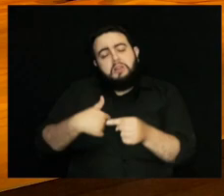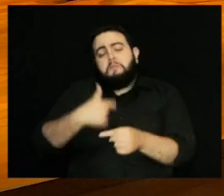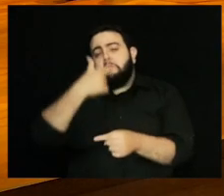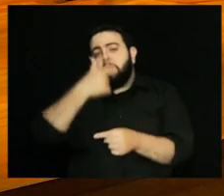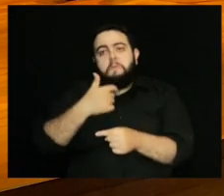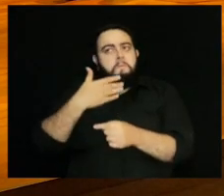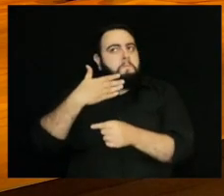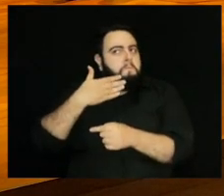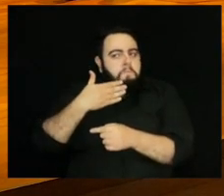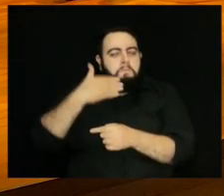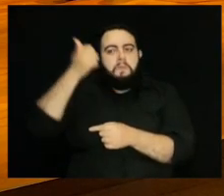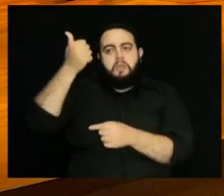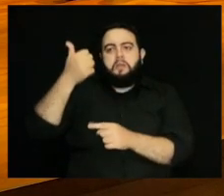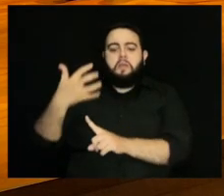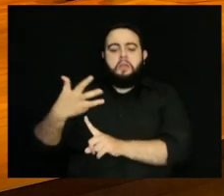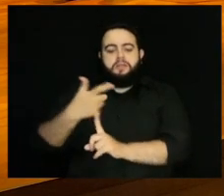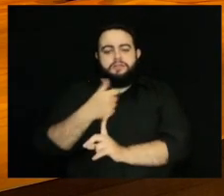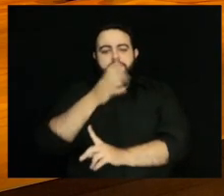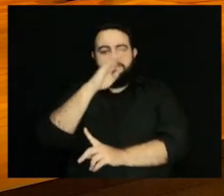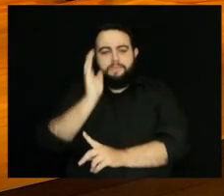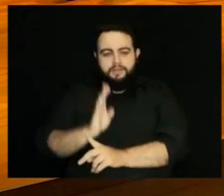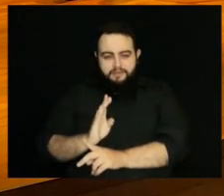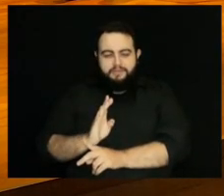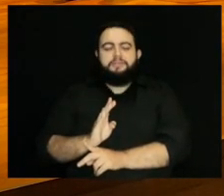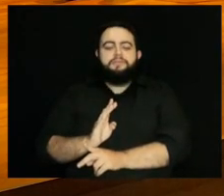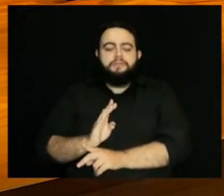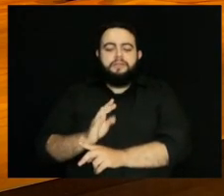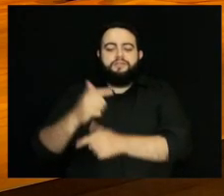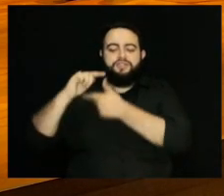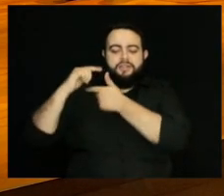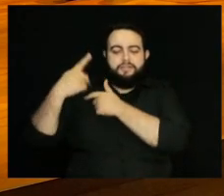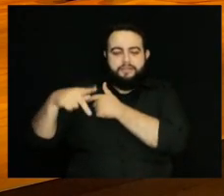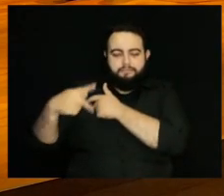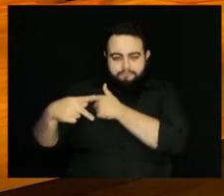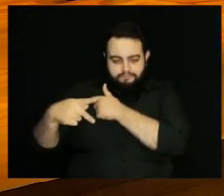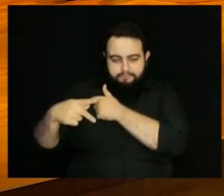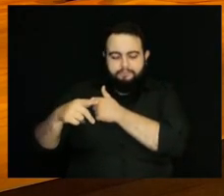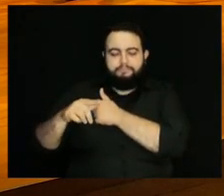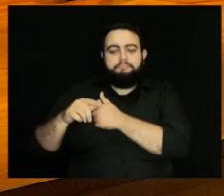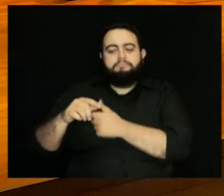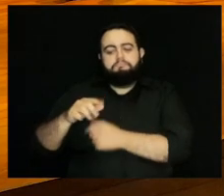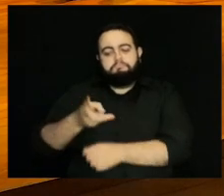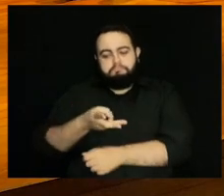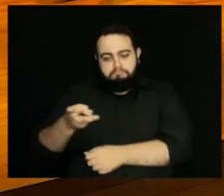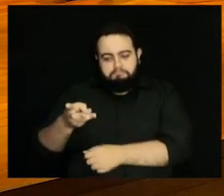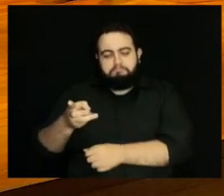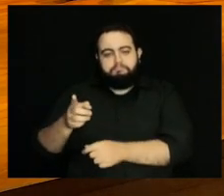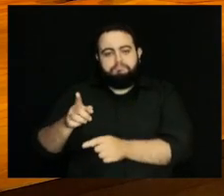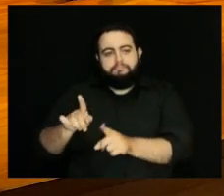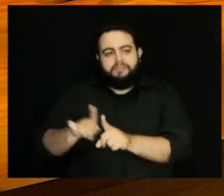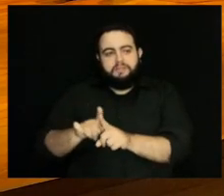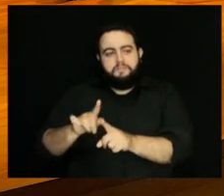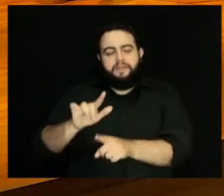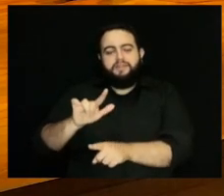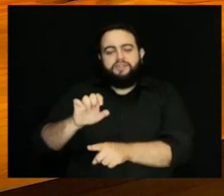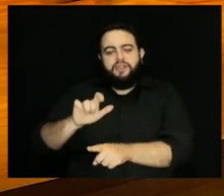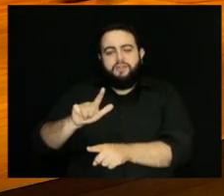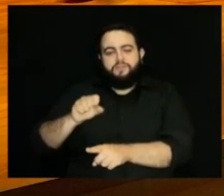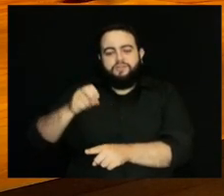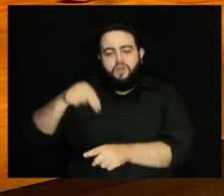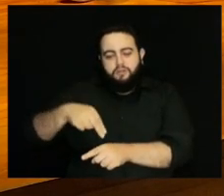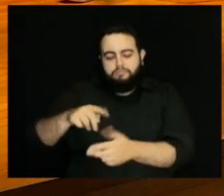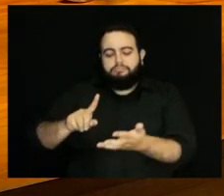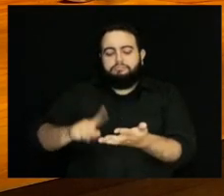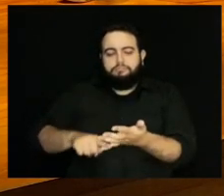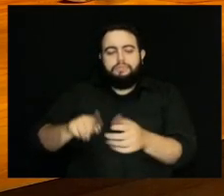O Vitor, o Nei, o Nelson, Gelson também e tal, o Totonho por uma outra praia né, eles estão na ponta